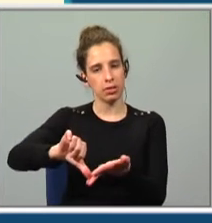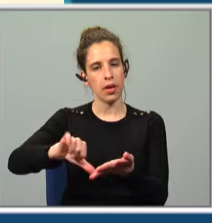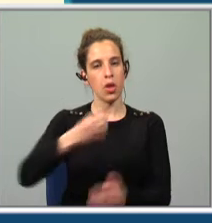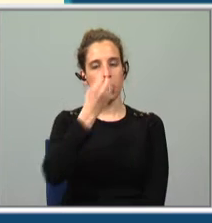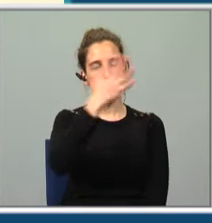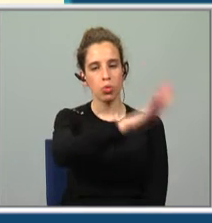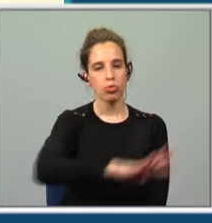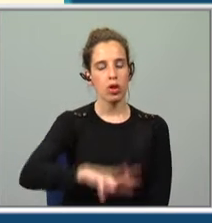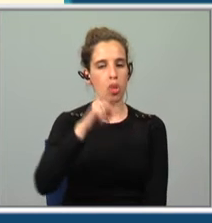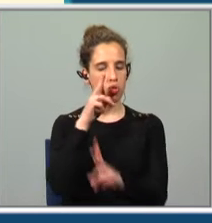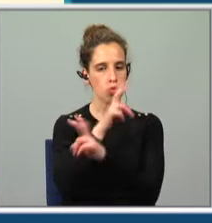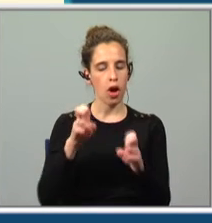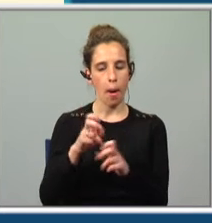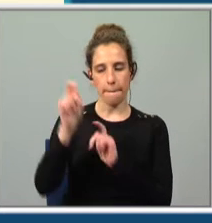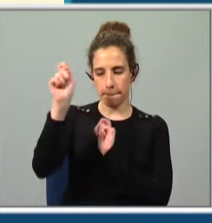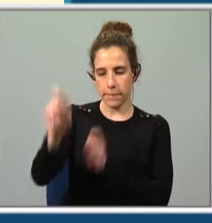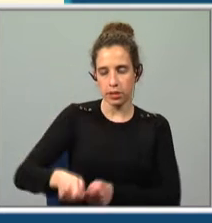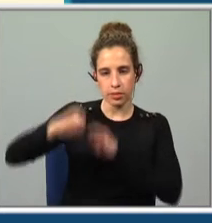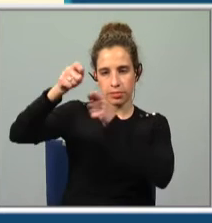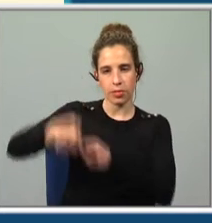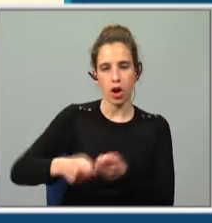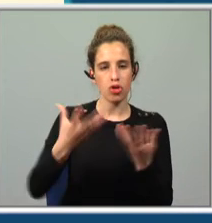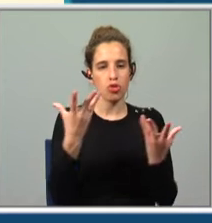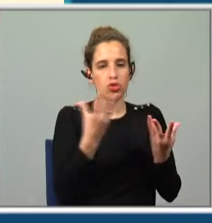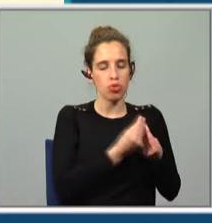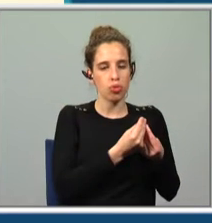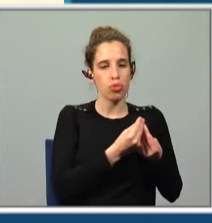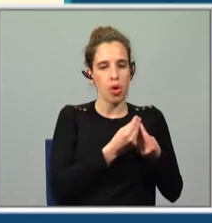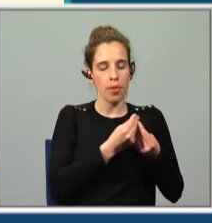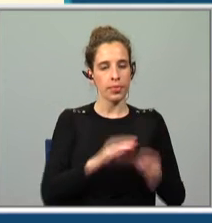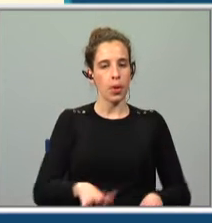Jardim encontraram uma picareta junto a uma estátua Jardim 在旁邊發現了一把鎬一座雕像